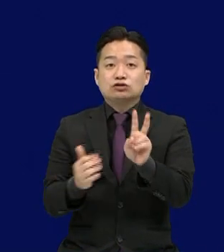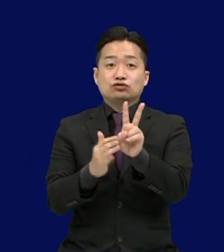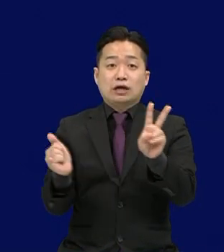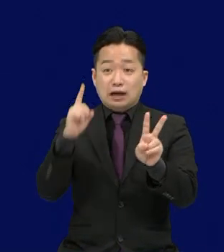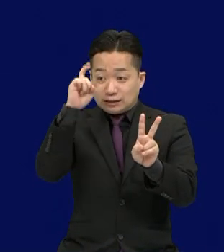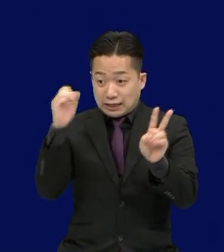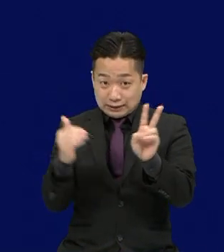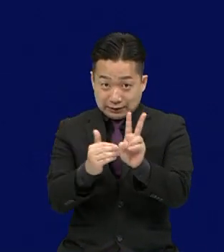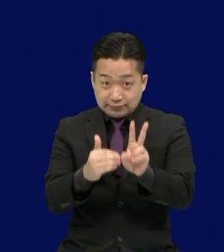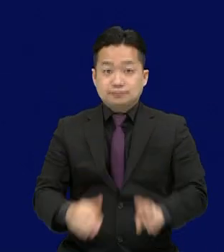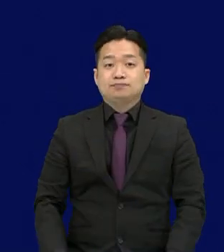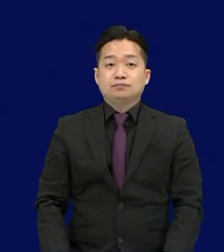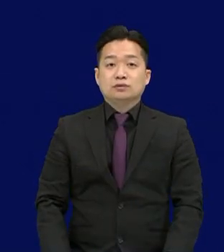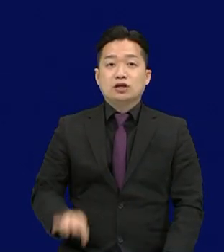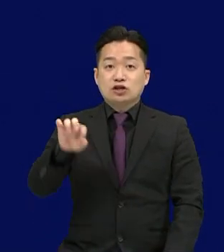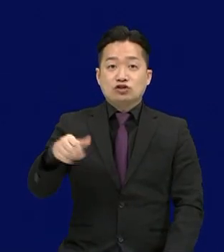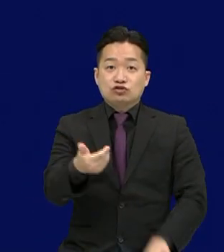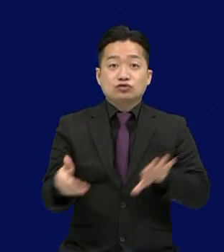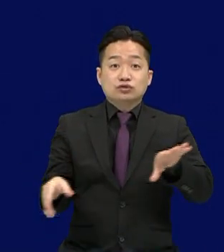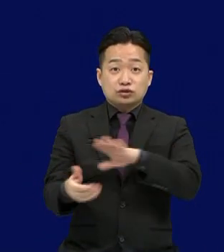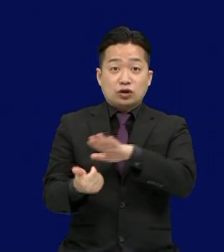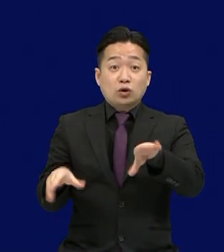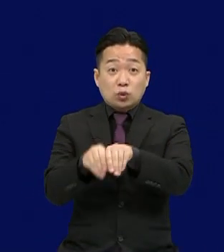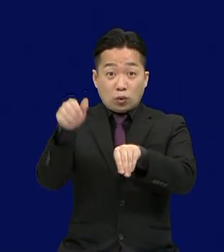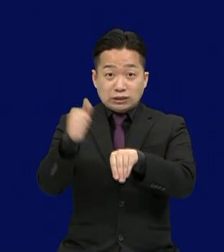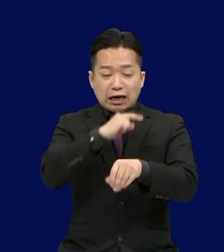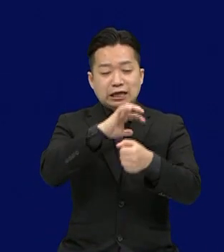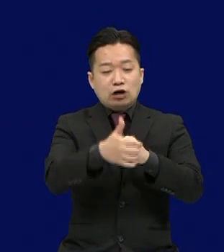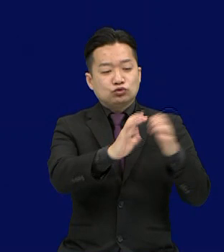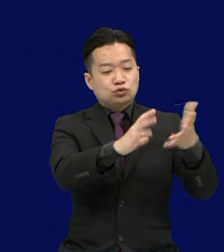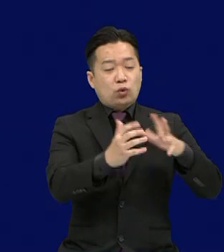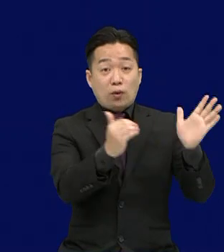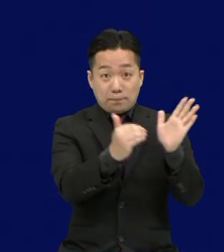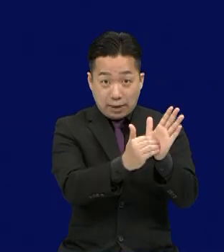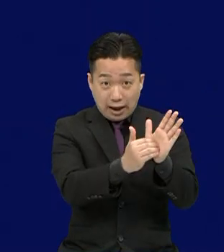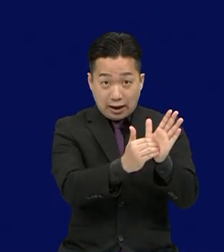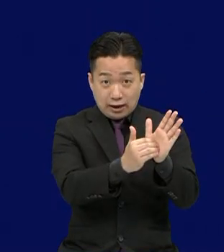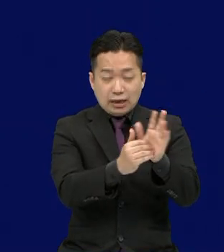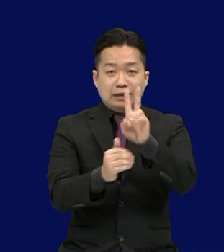2명이 촬영한 거라며 윤 전 총장은 대구 토론회가 끝난 뒤 추가 일정 후 1일